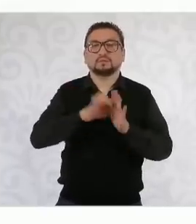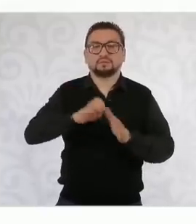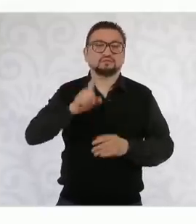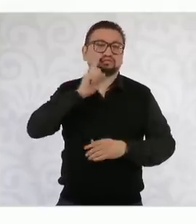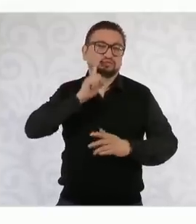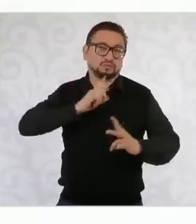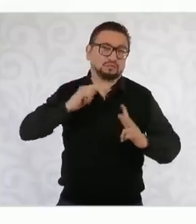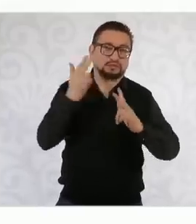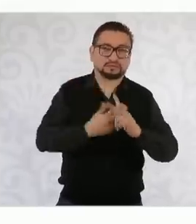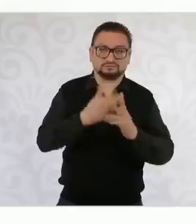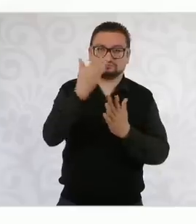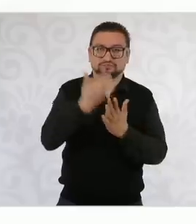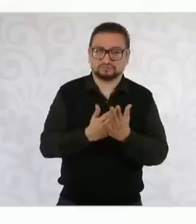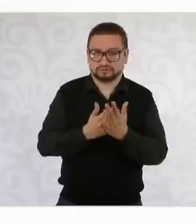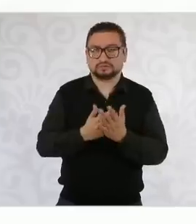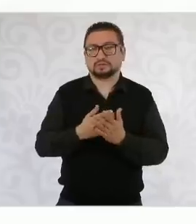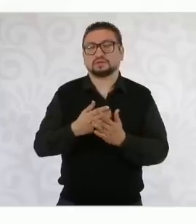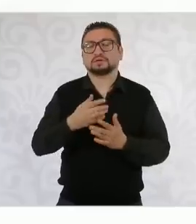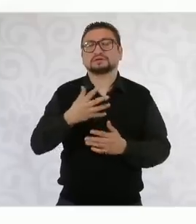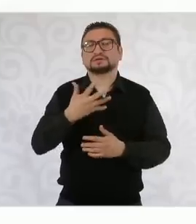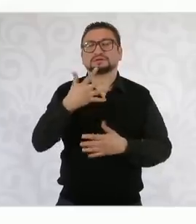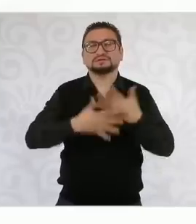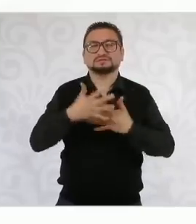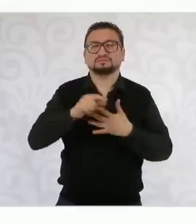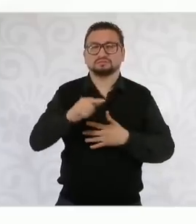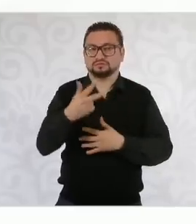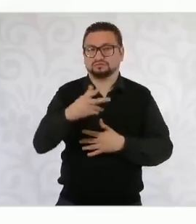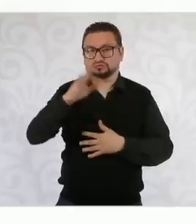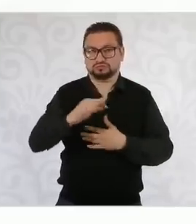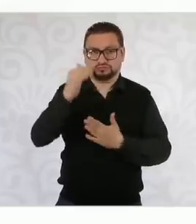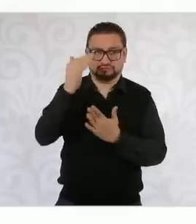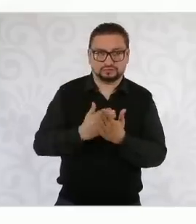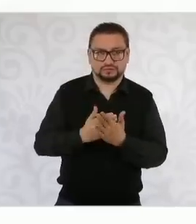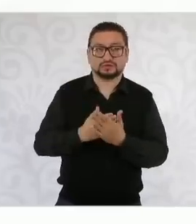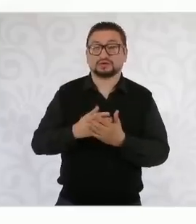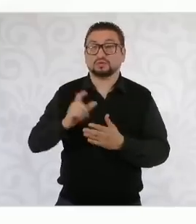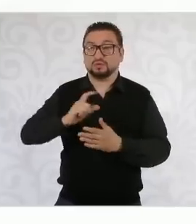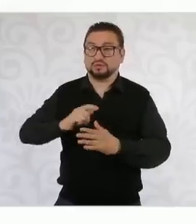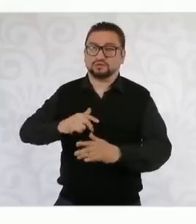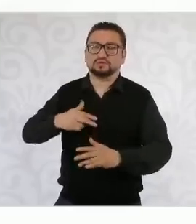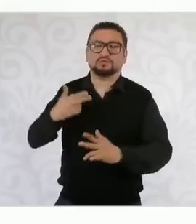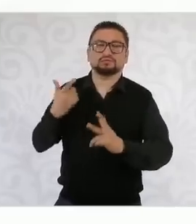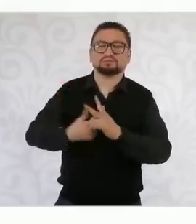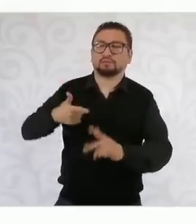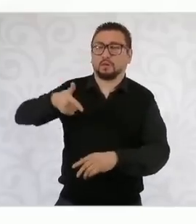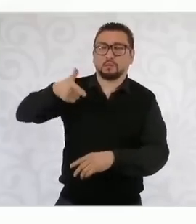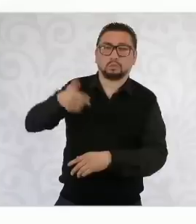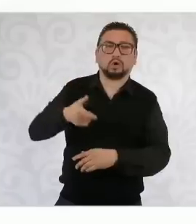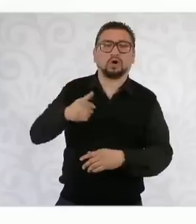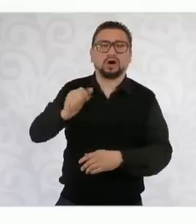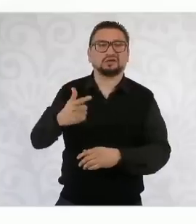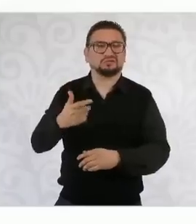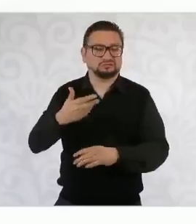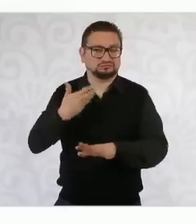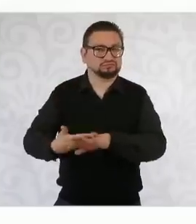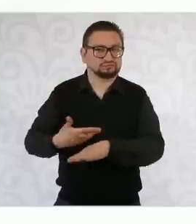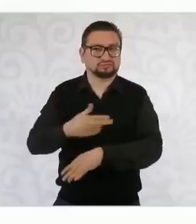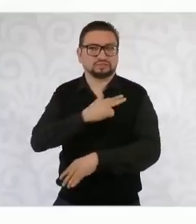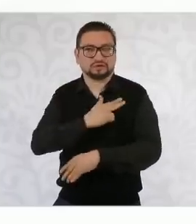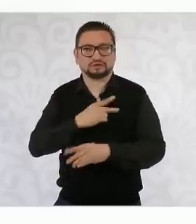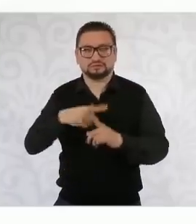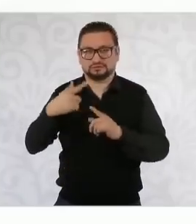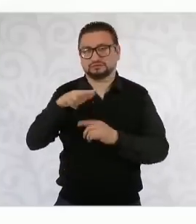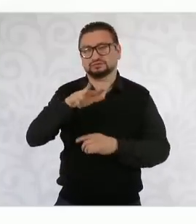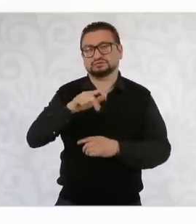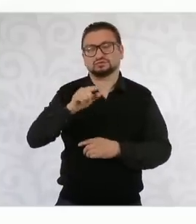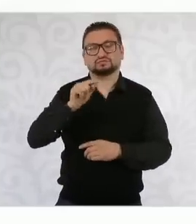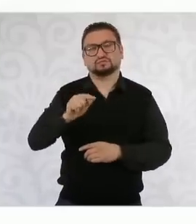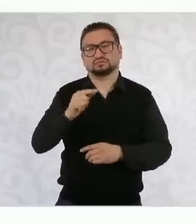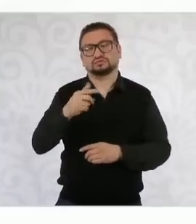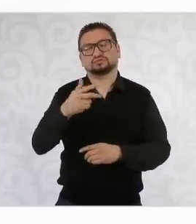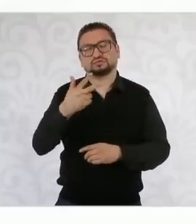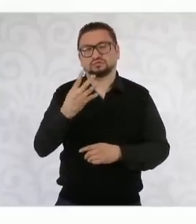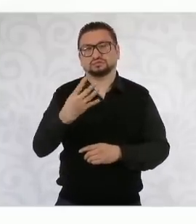con menos 15.8 por en lesiones dolosas por disparo de arma de fuego con una reducción de 18.4 por en